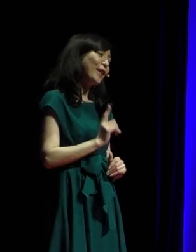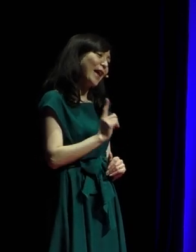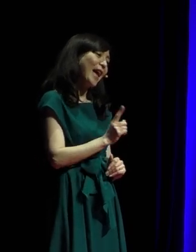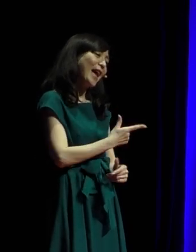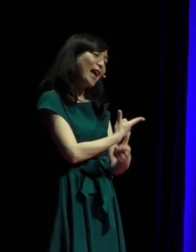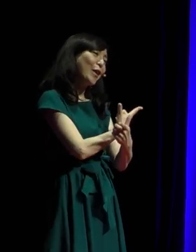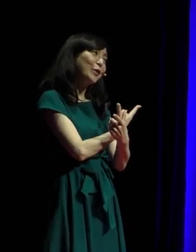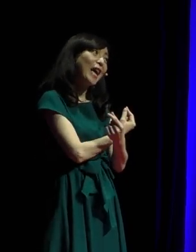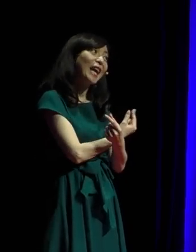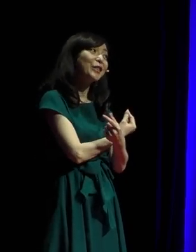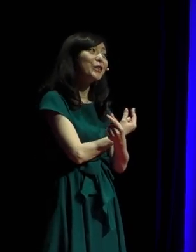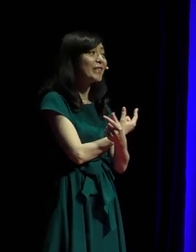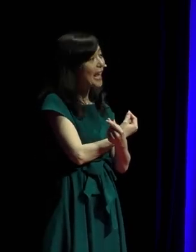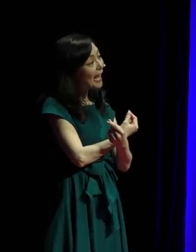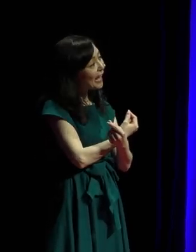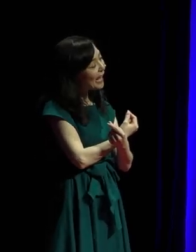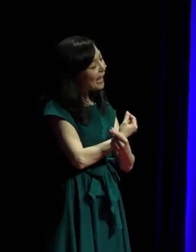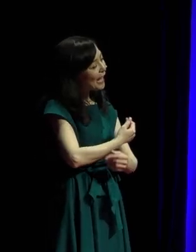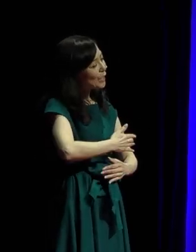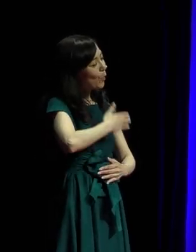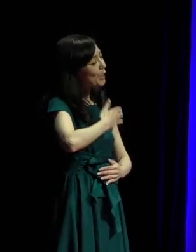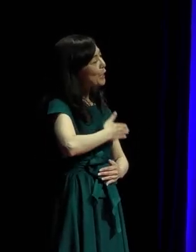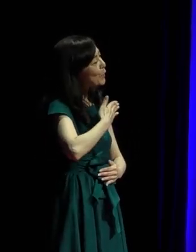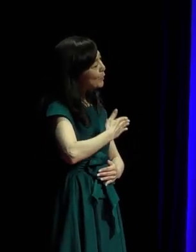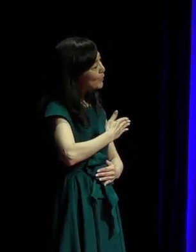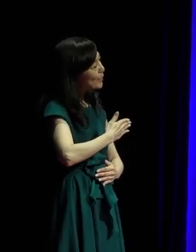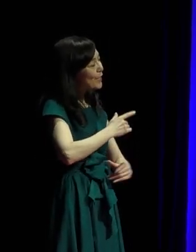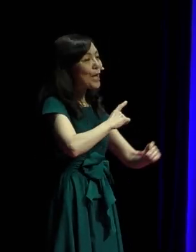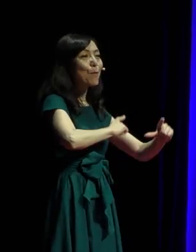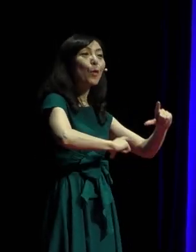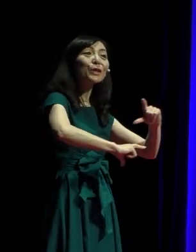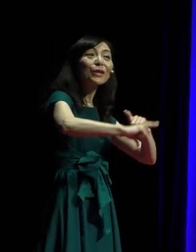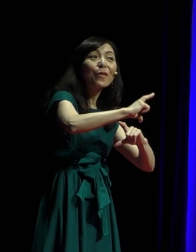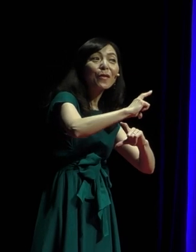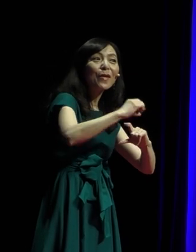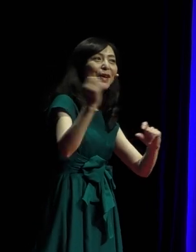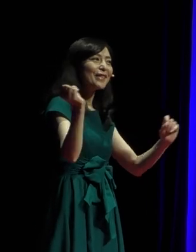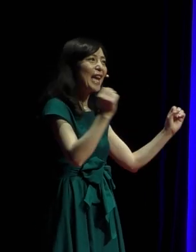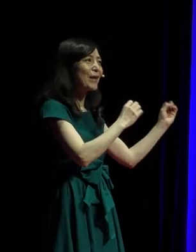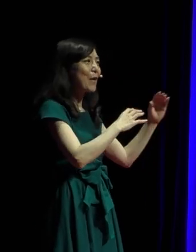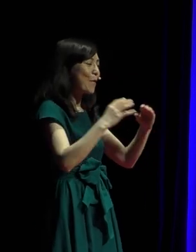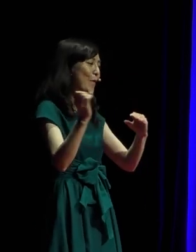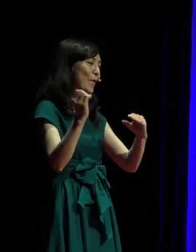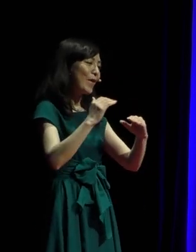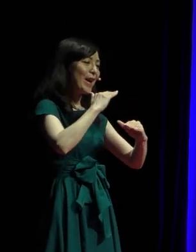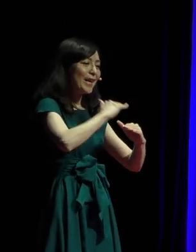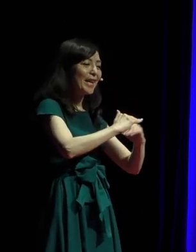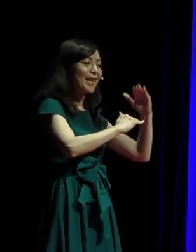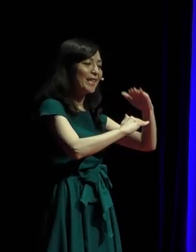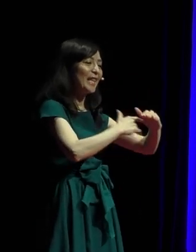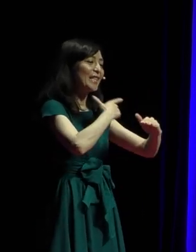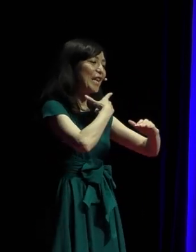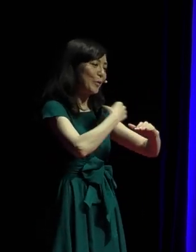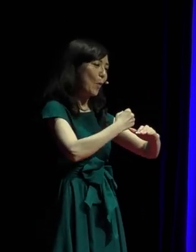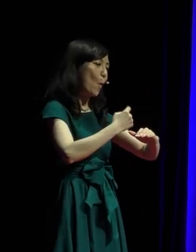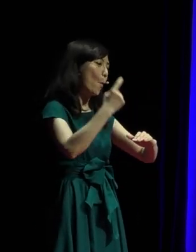Eso es para ambos algo que les puede hacer pensar en querer tener más diálogos cómodos.